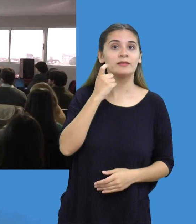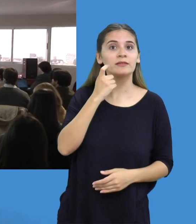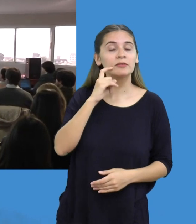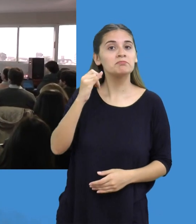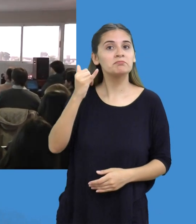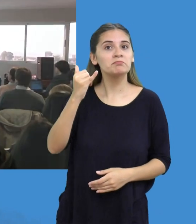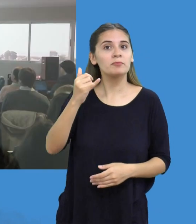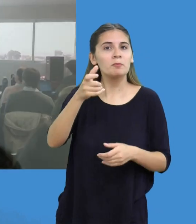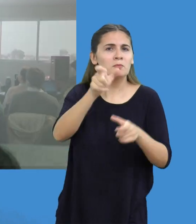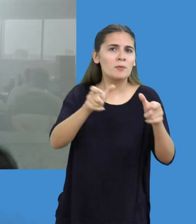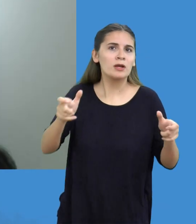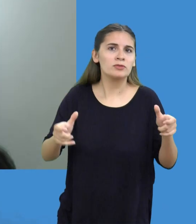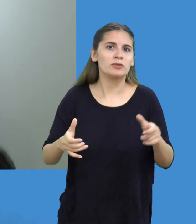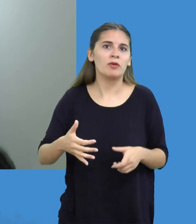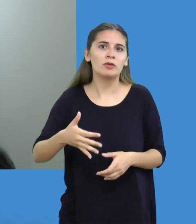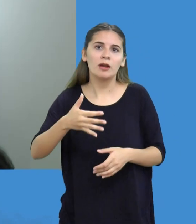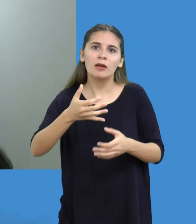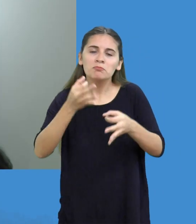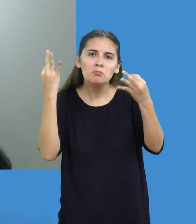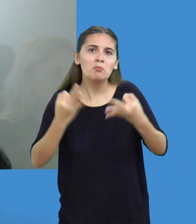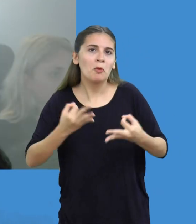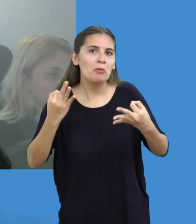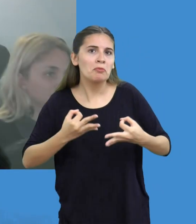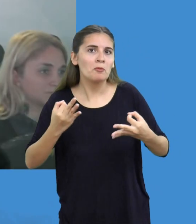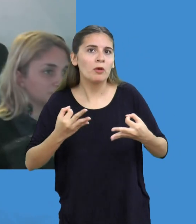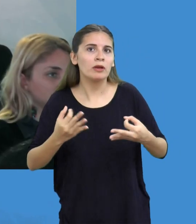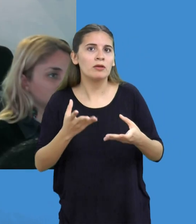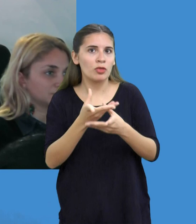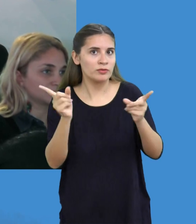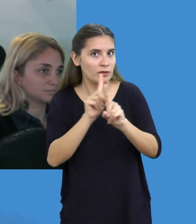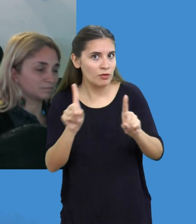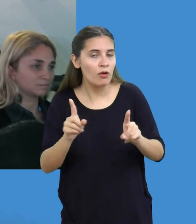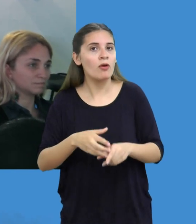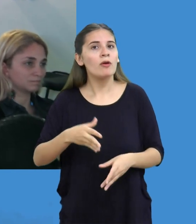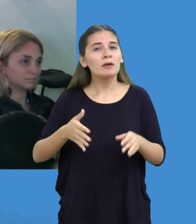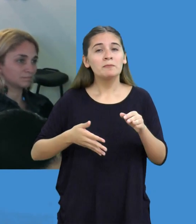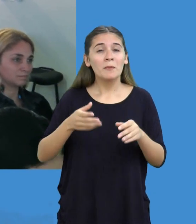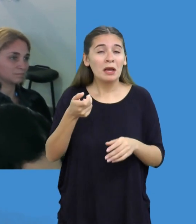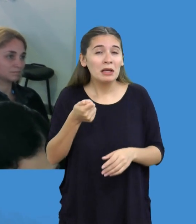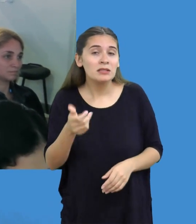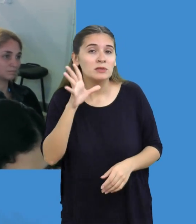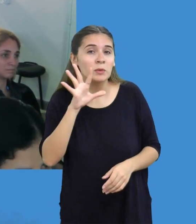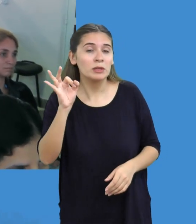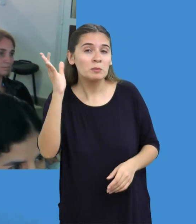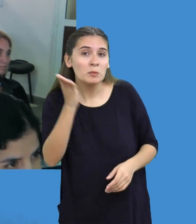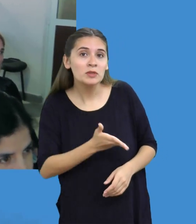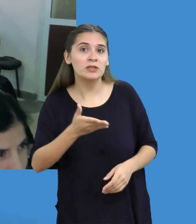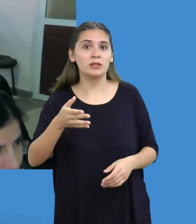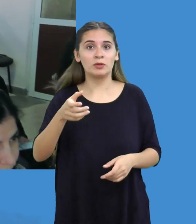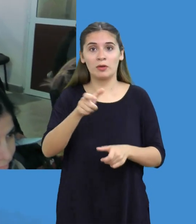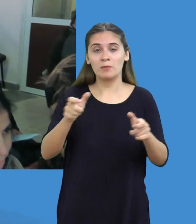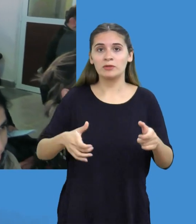un recurso humano nodocente calificado, casi el 50% de su personal tiene título Universitario